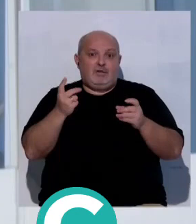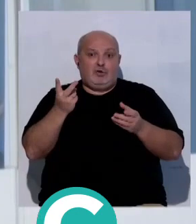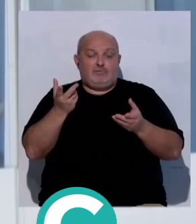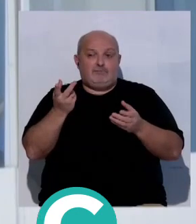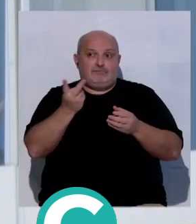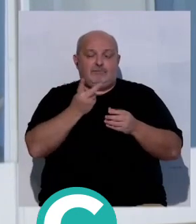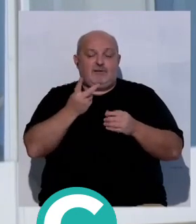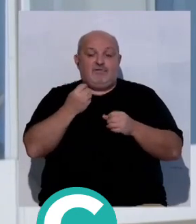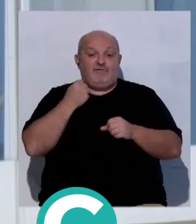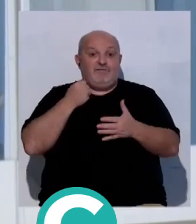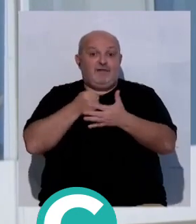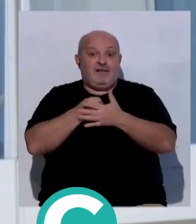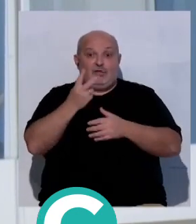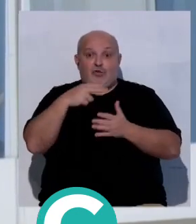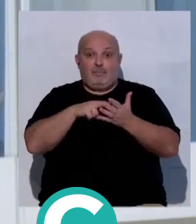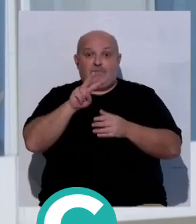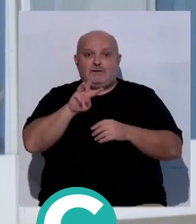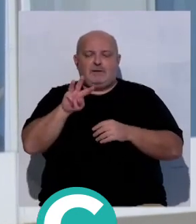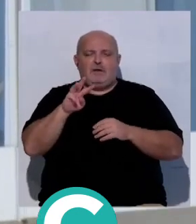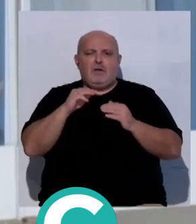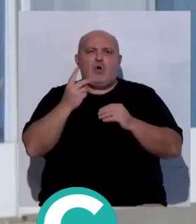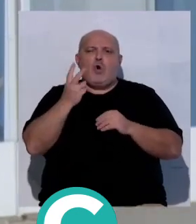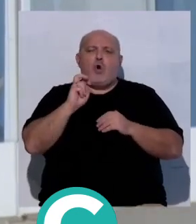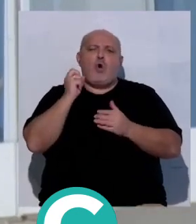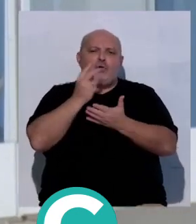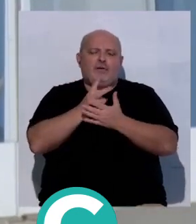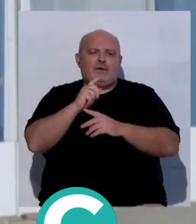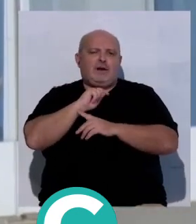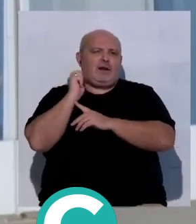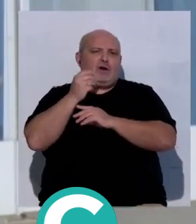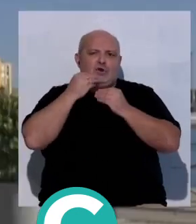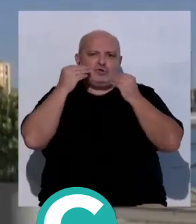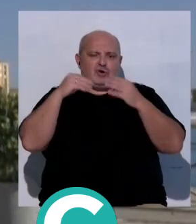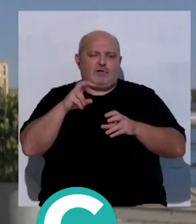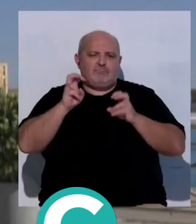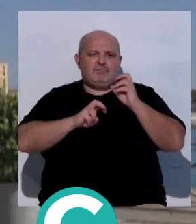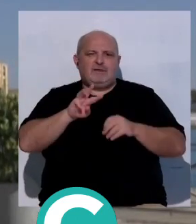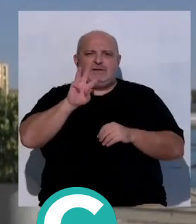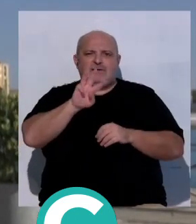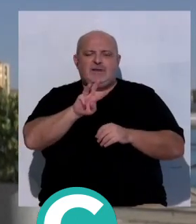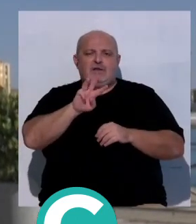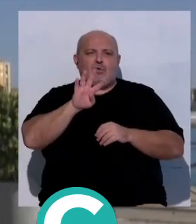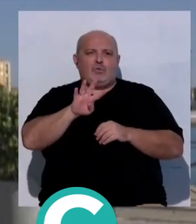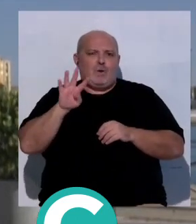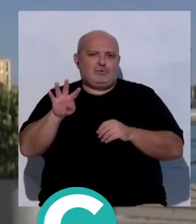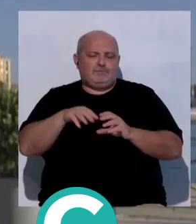el final de 2023 traerá también un nuevo registro histórico en número de escalas con 344 de las que